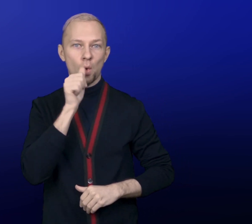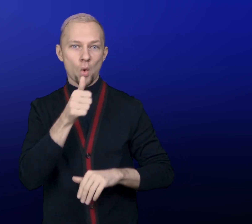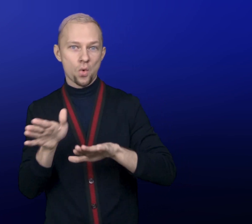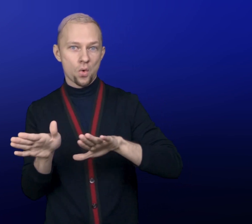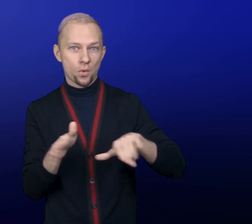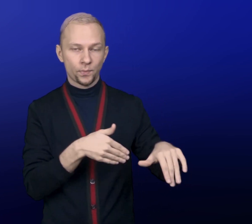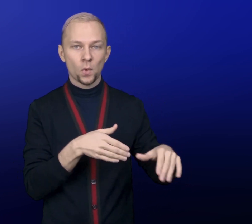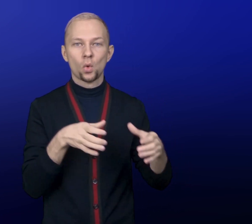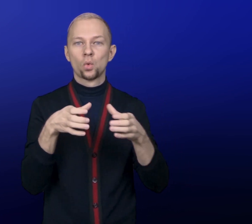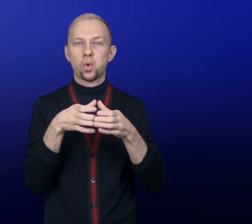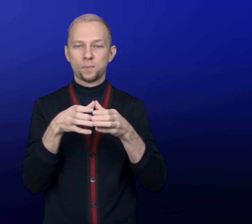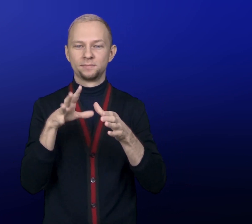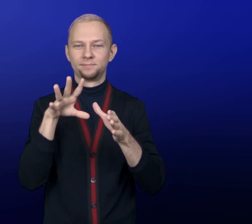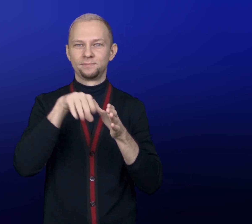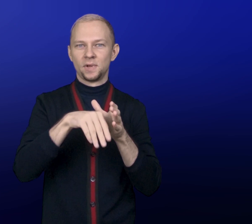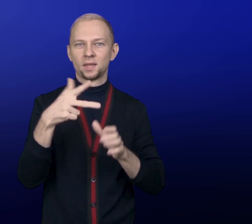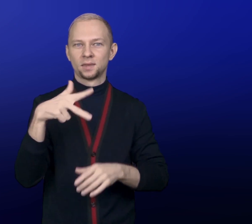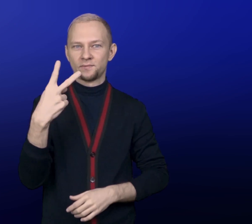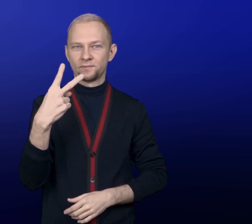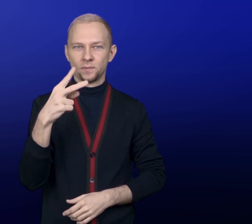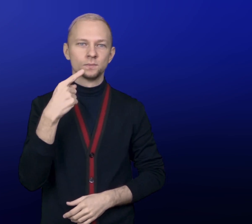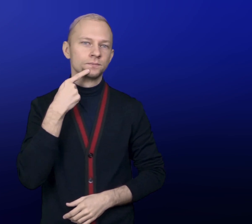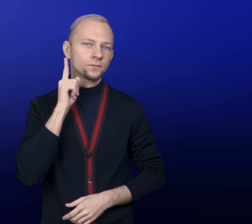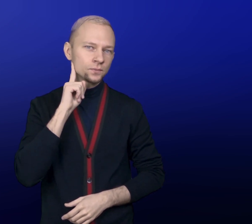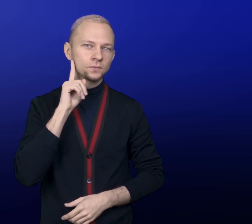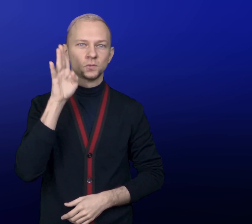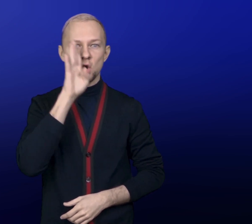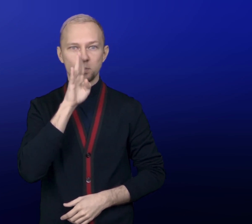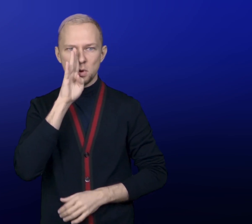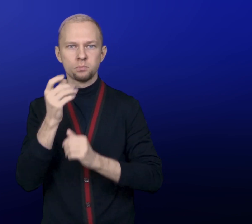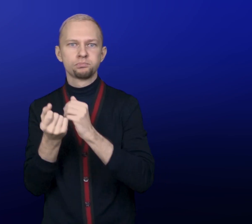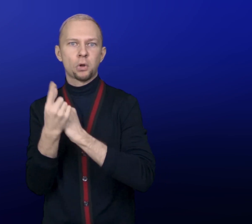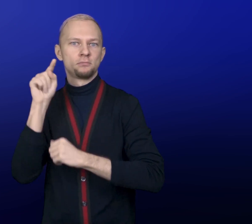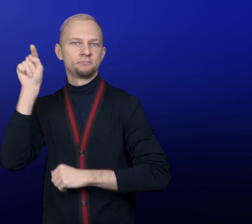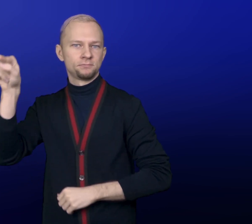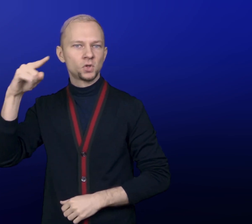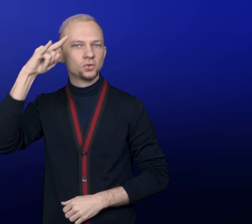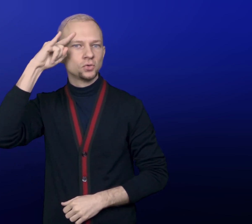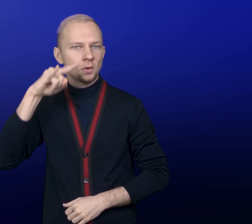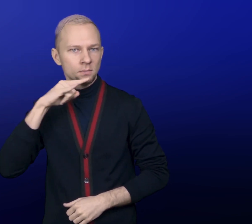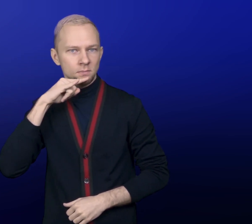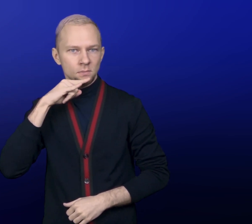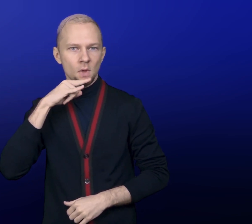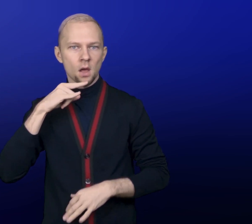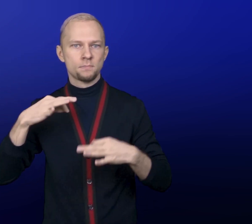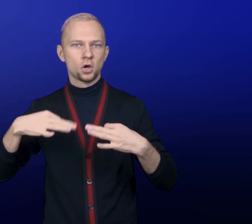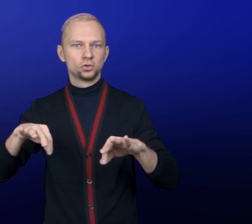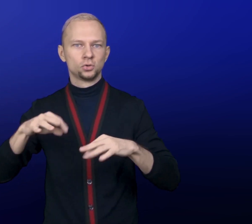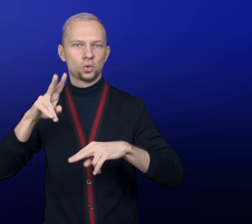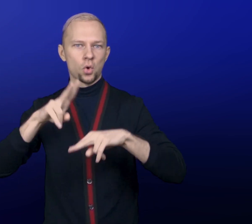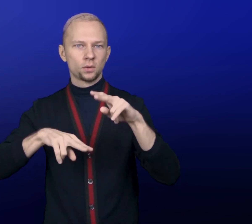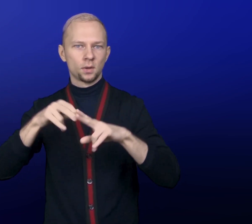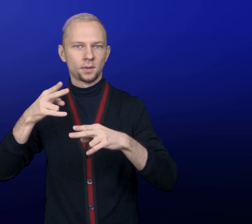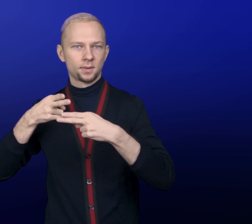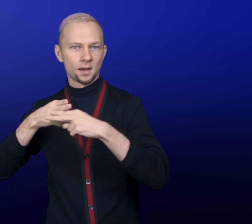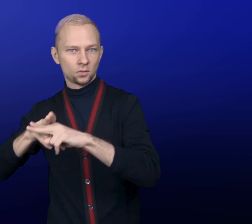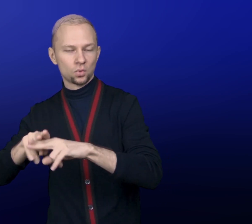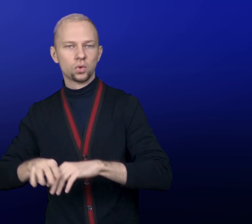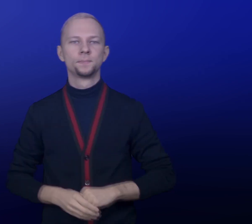Через год группа из 32 глухих и слабослышащих появилась в Челябинском машиностроительном техникуме.